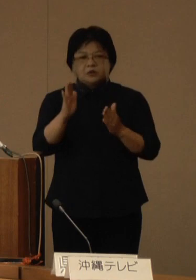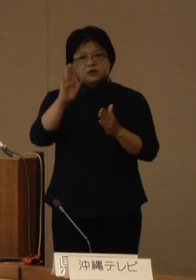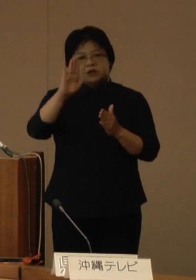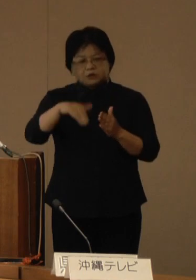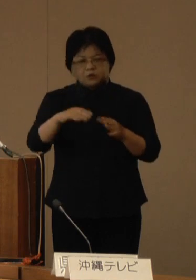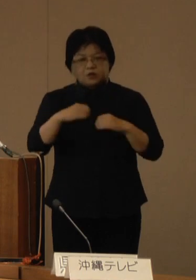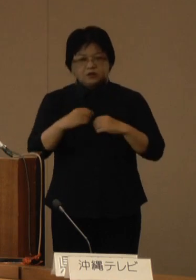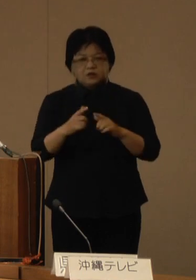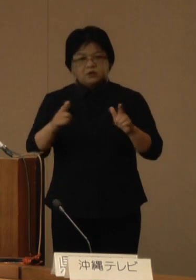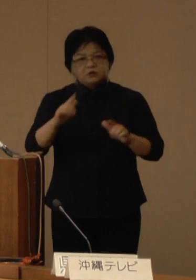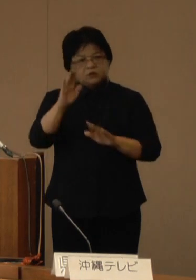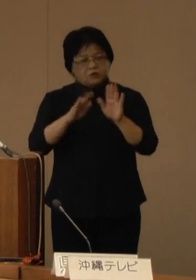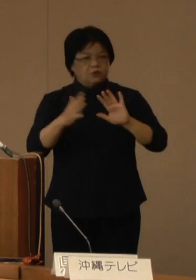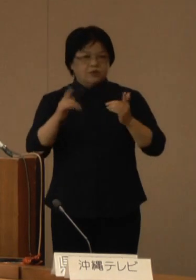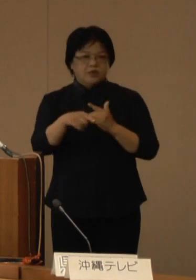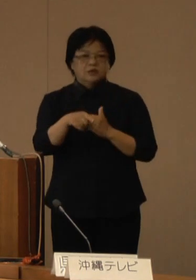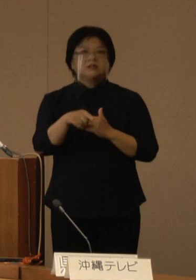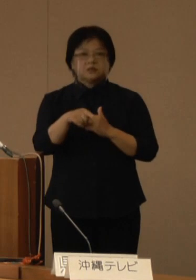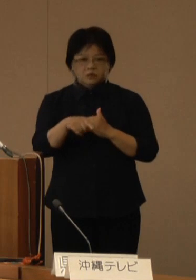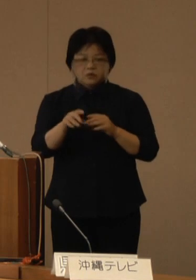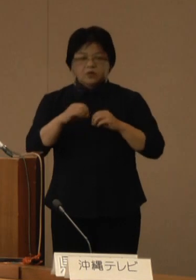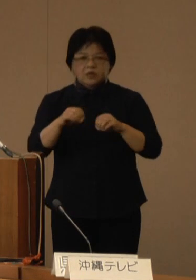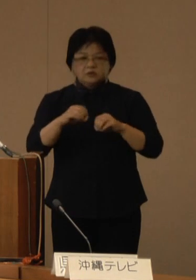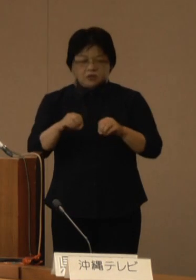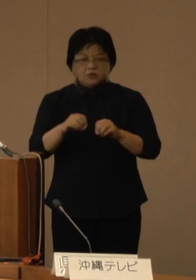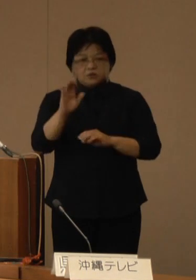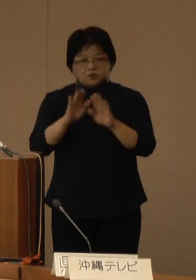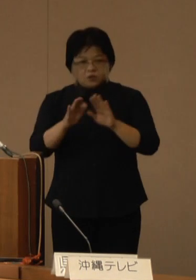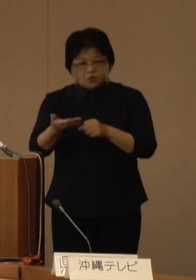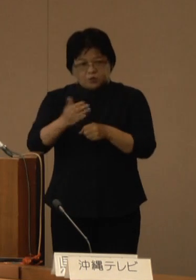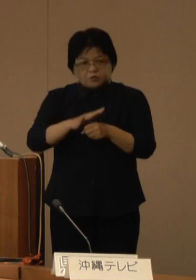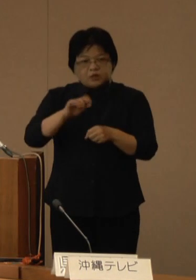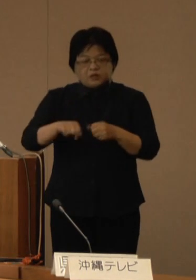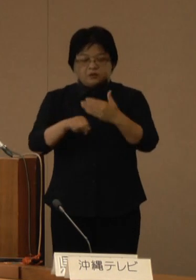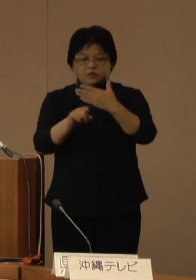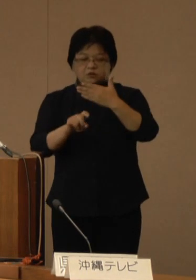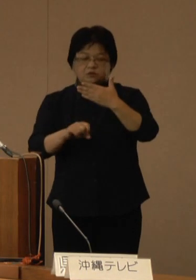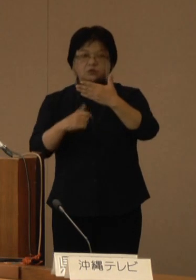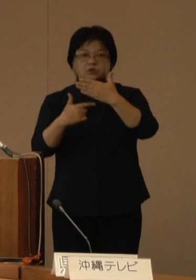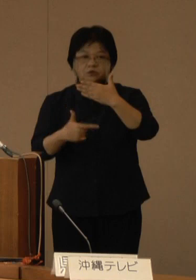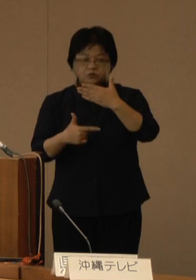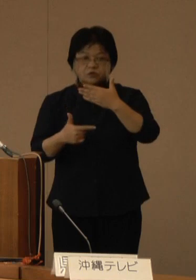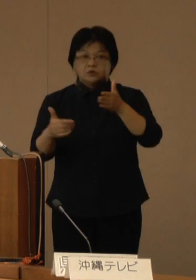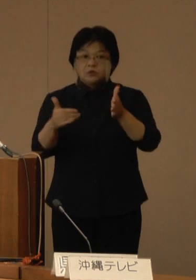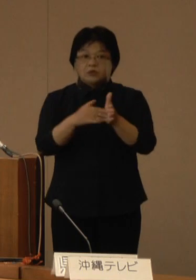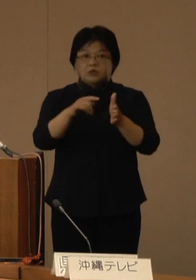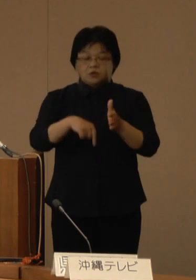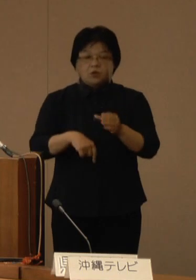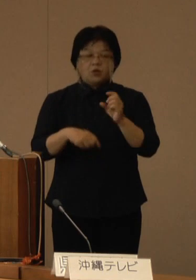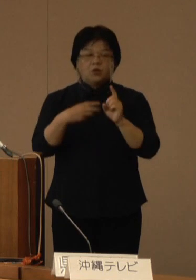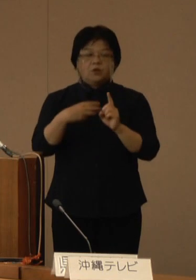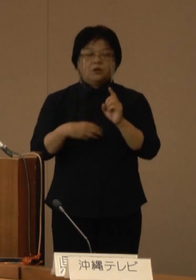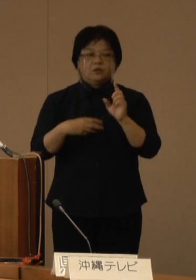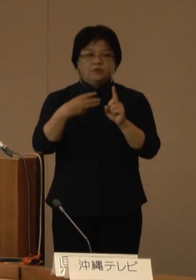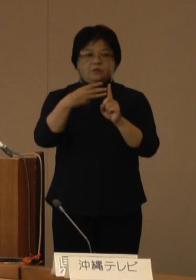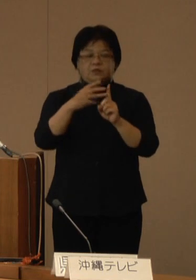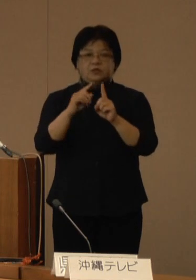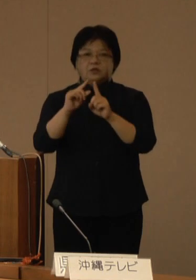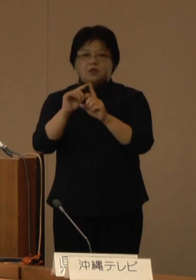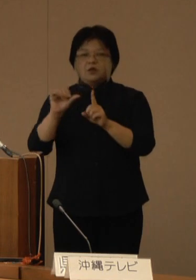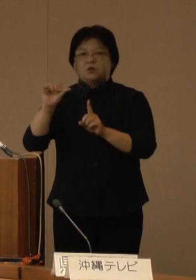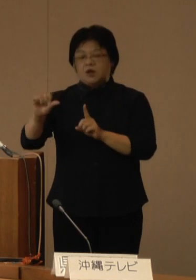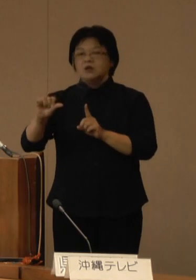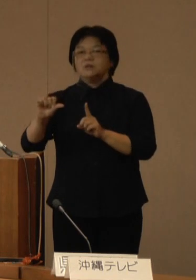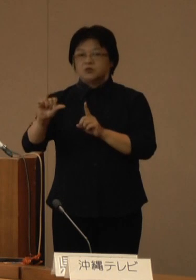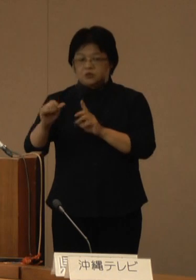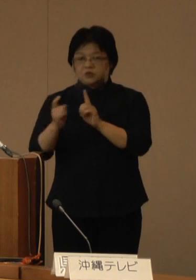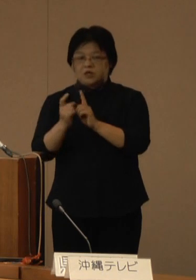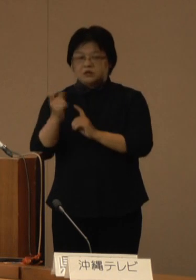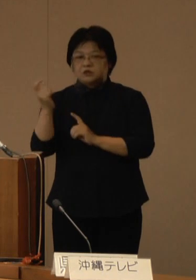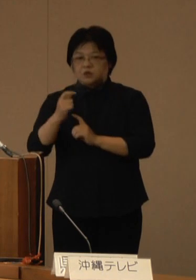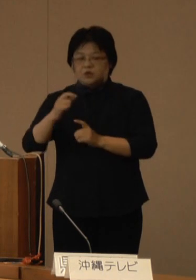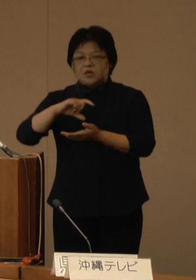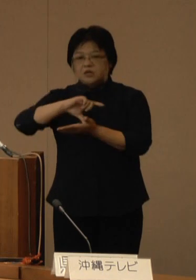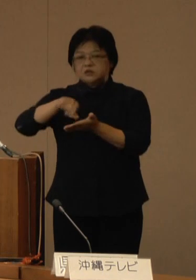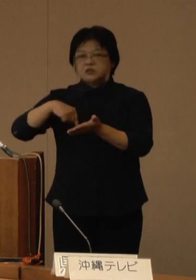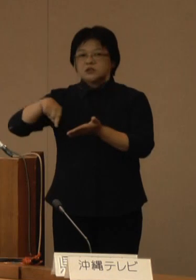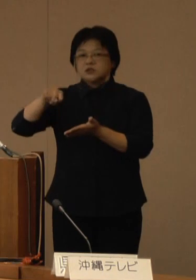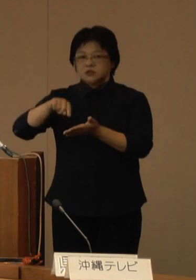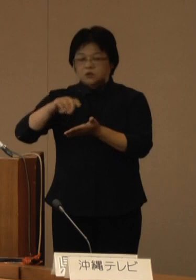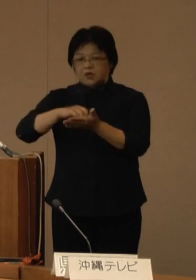このような感染状況を踏まえ、9月16日の期限をもって「BA.5対策強化地域」の指定を解除する方向で国と協議しています